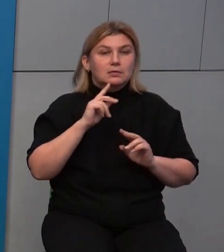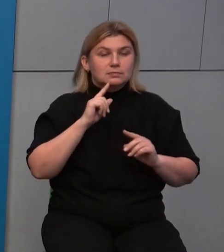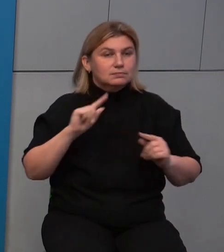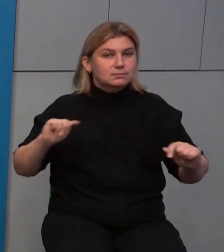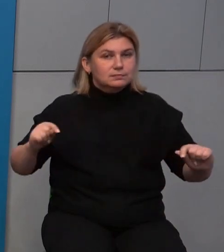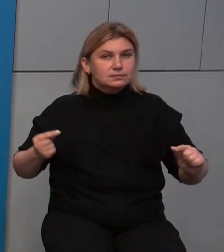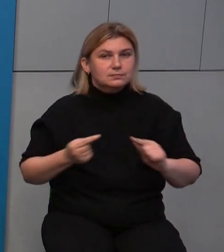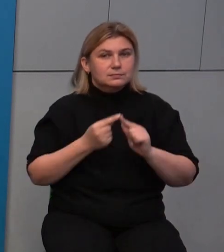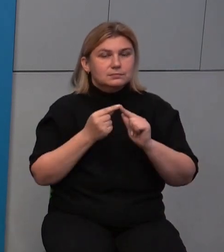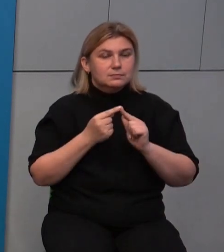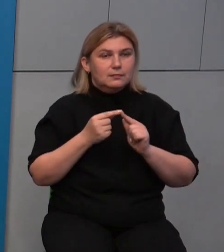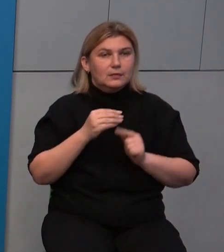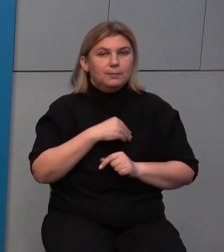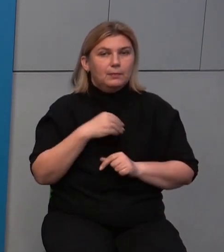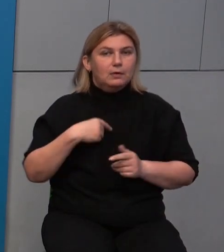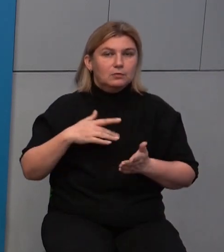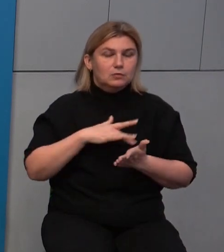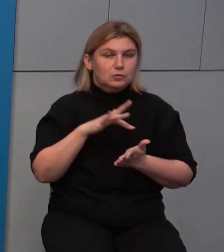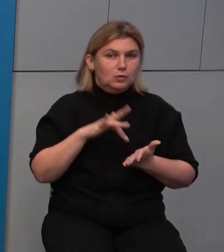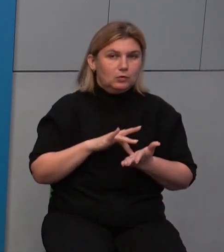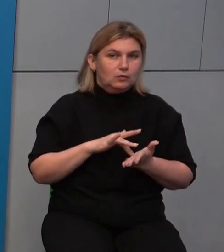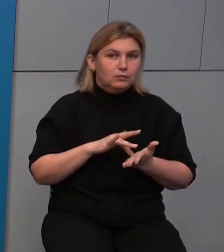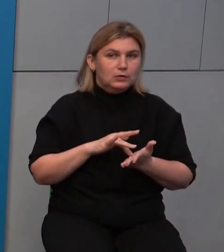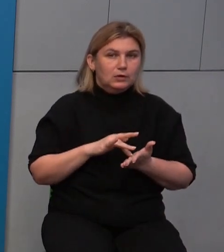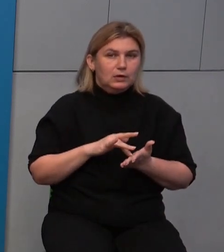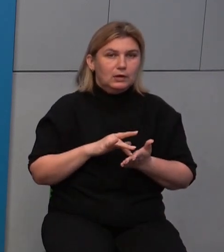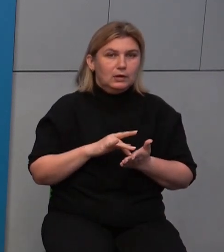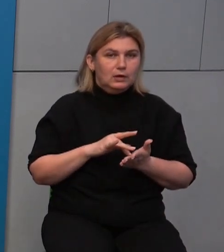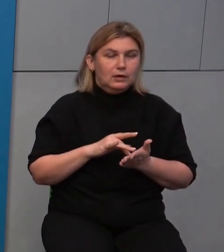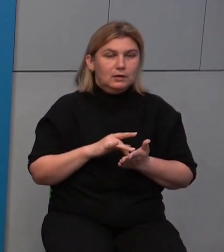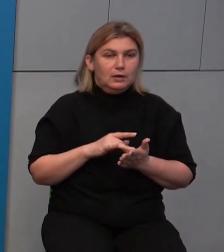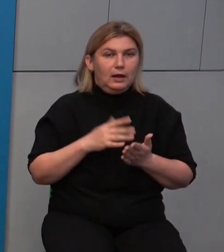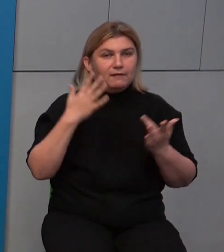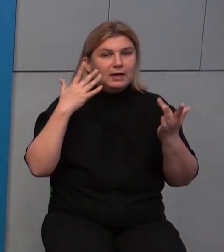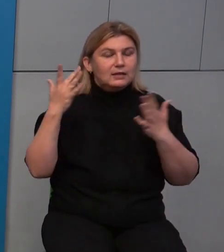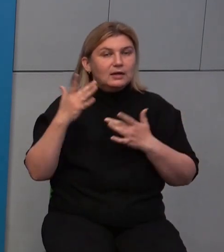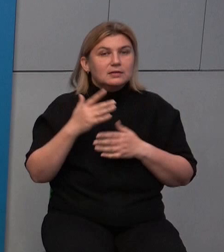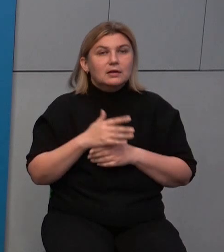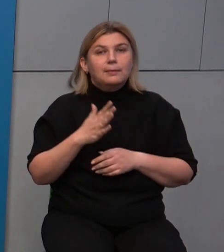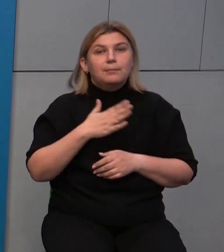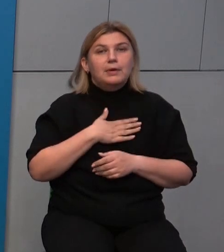a polskim środowiskiem fantastów, bo miałem jakiś czas temu,